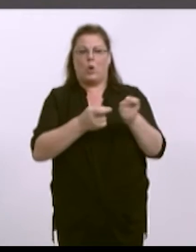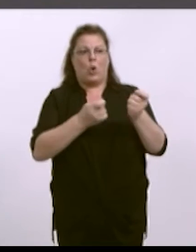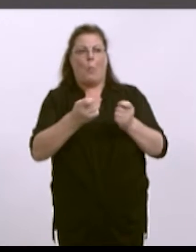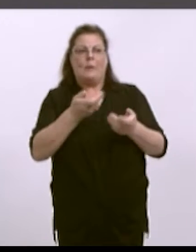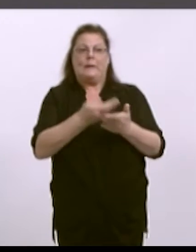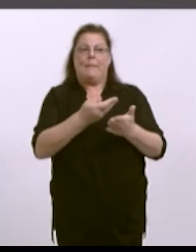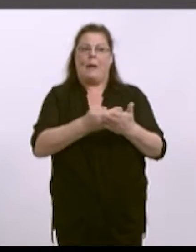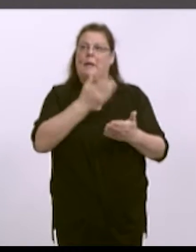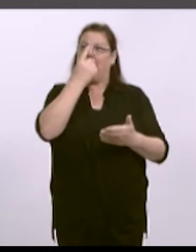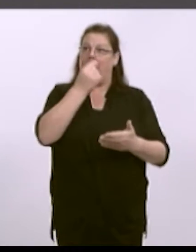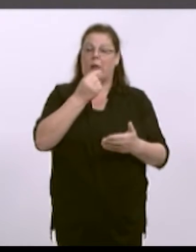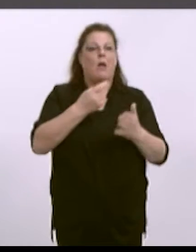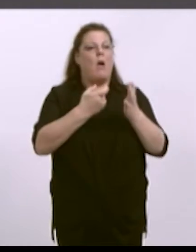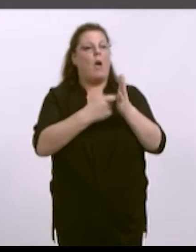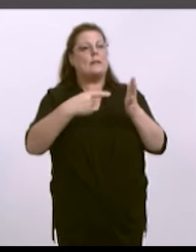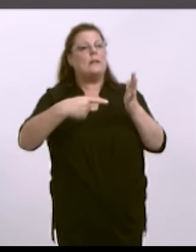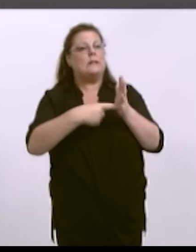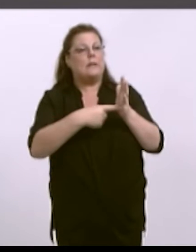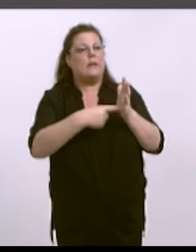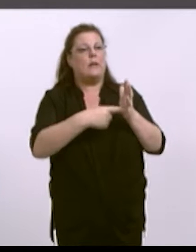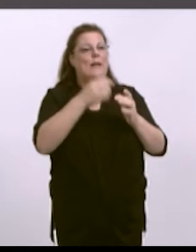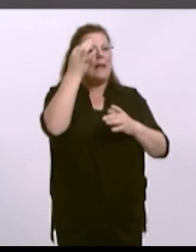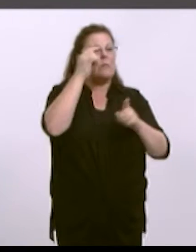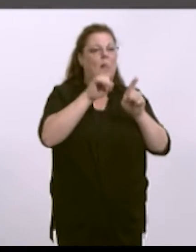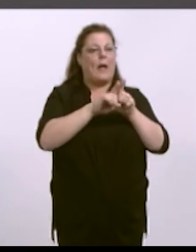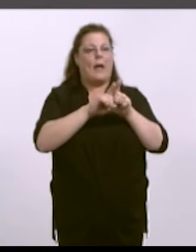board and RCT council are collaborating to develop a new health centre in Mountain Ash